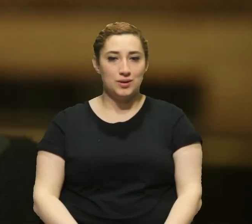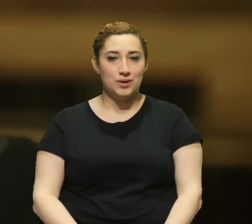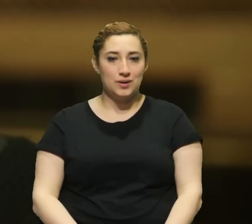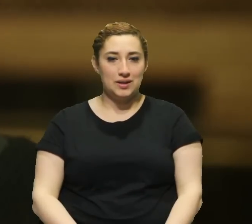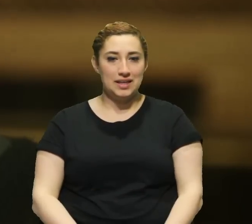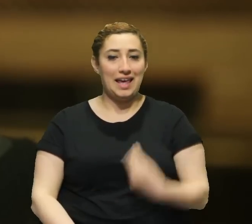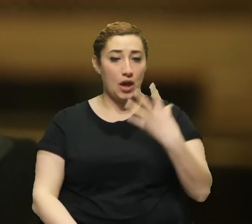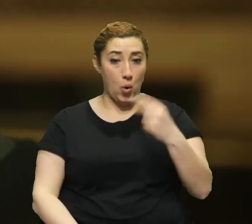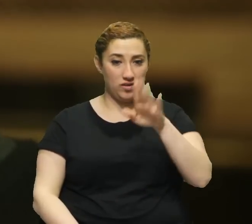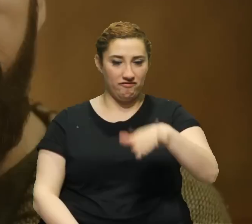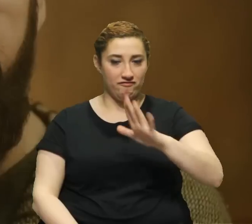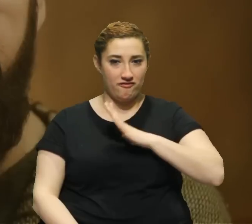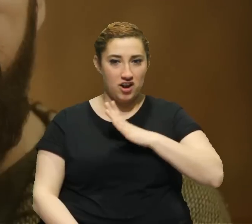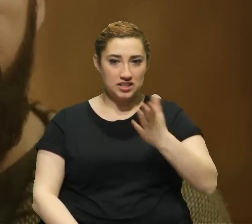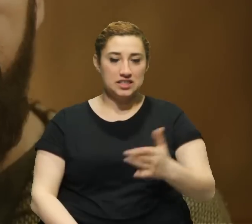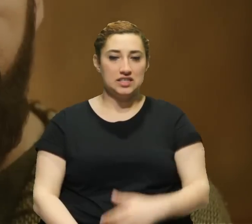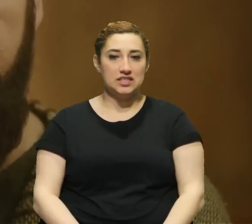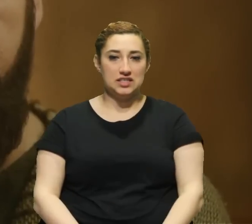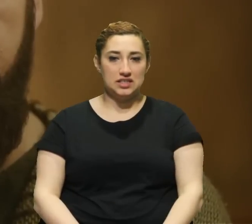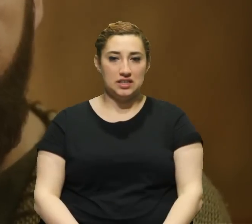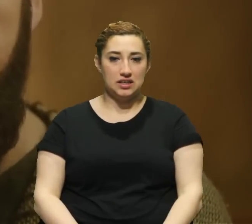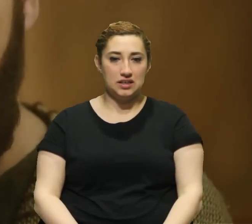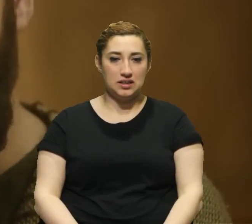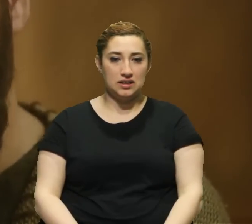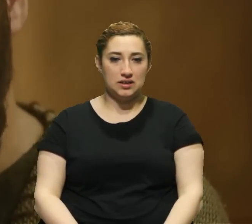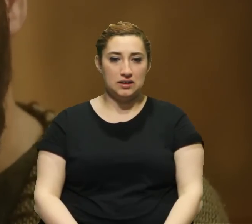İyi oldu sizin de olmanız.